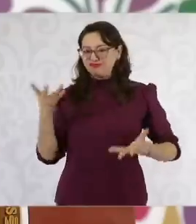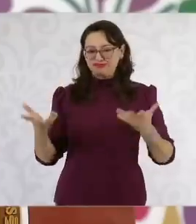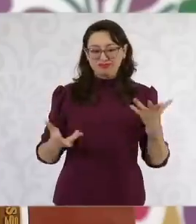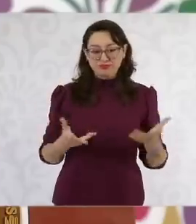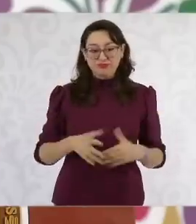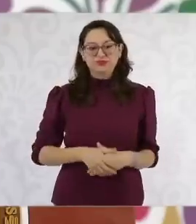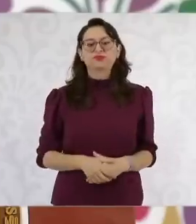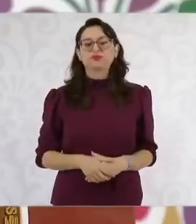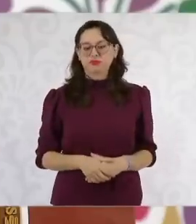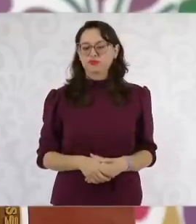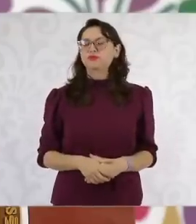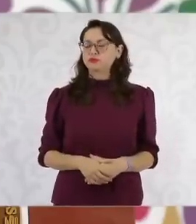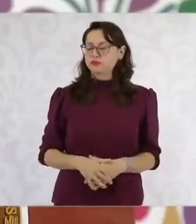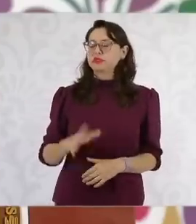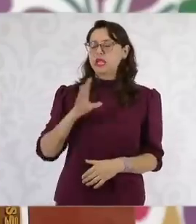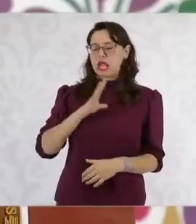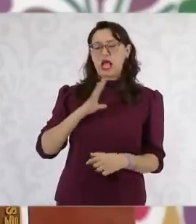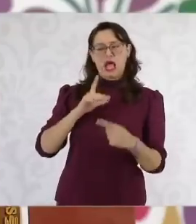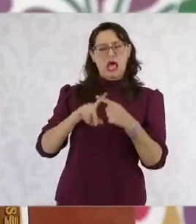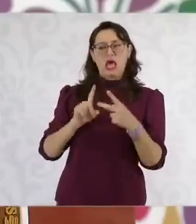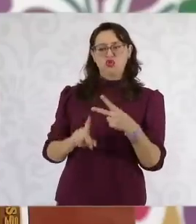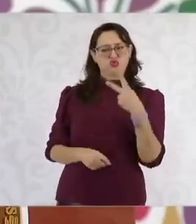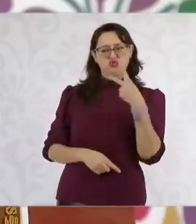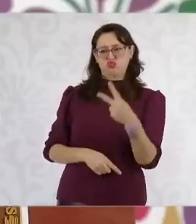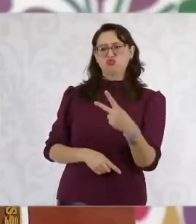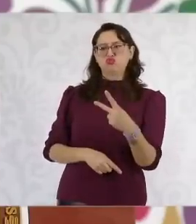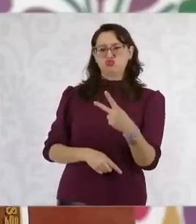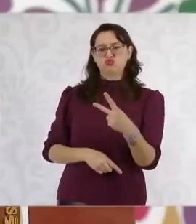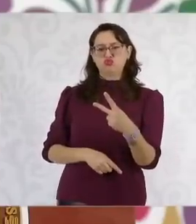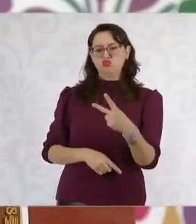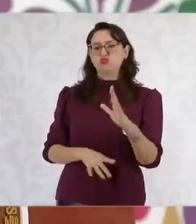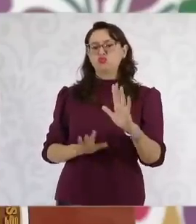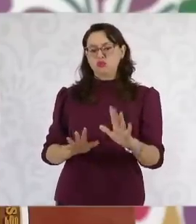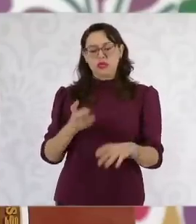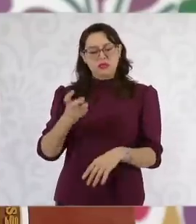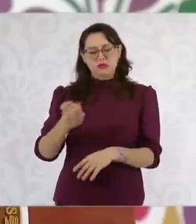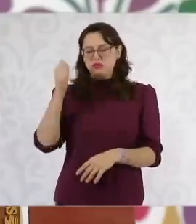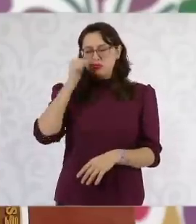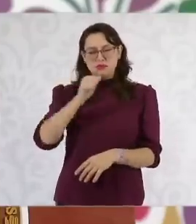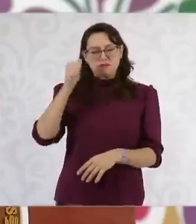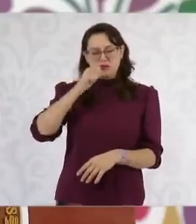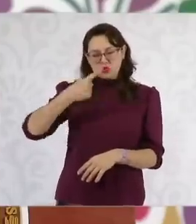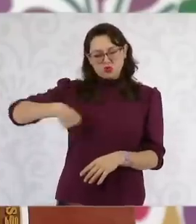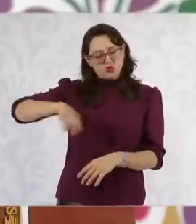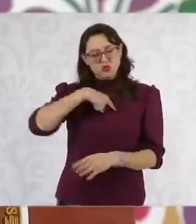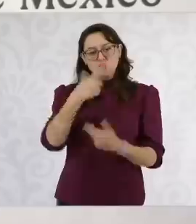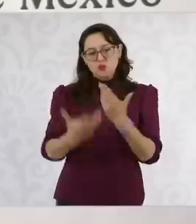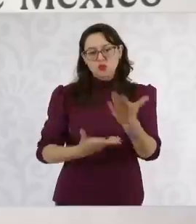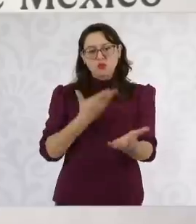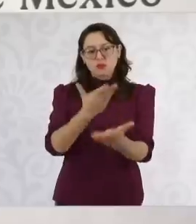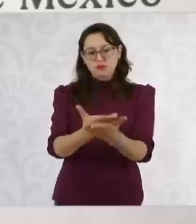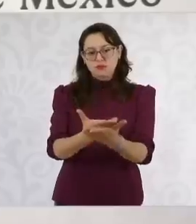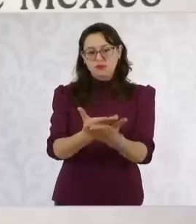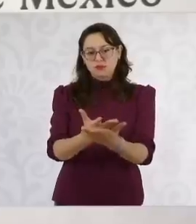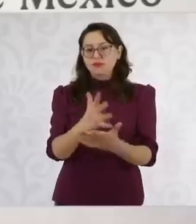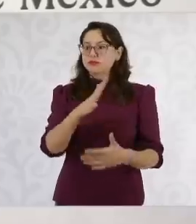ejes que hemos planteado en general para todas las estrategias eh que tienen que ver con seguridad y